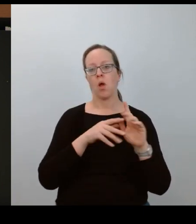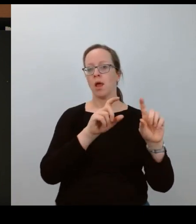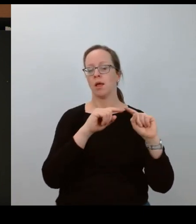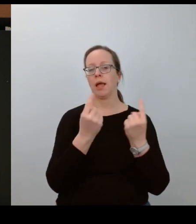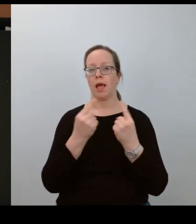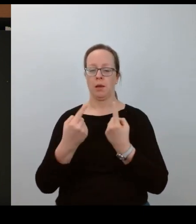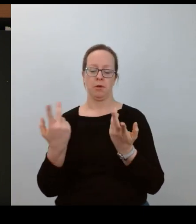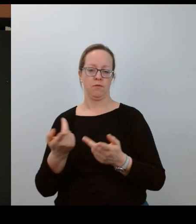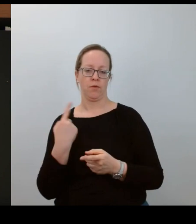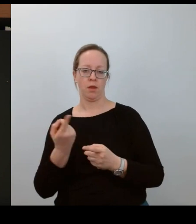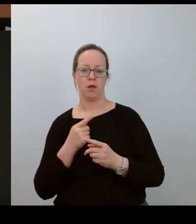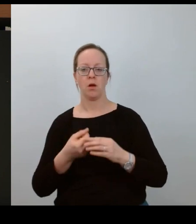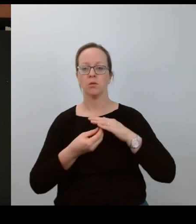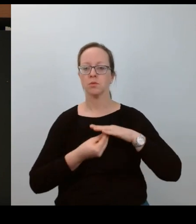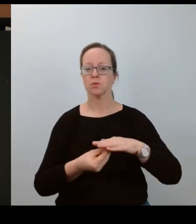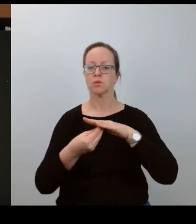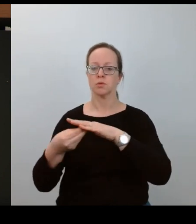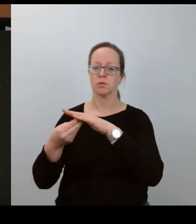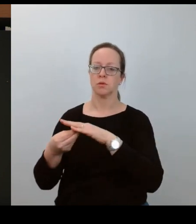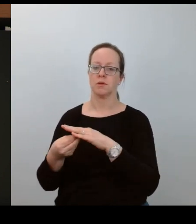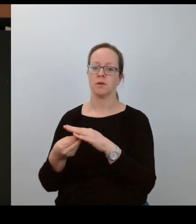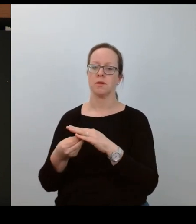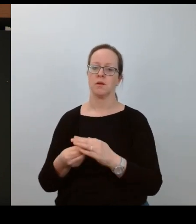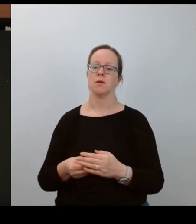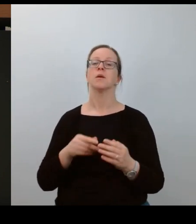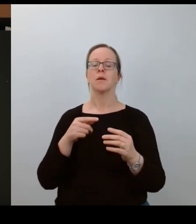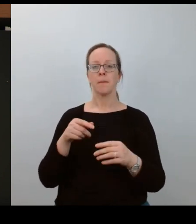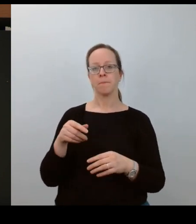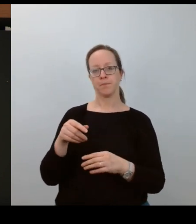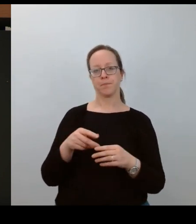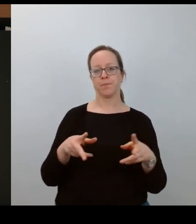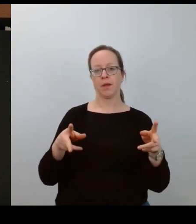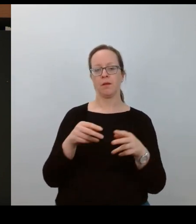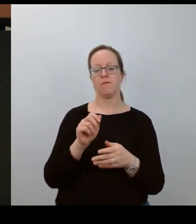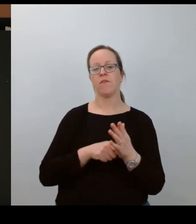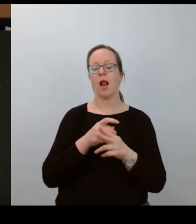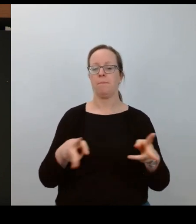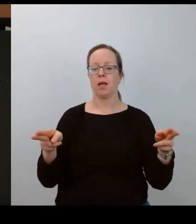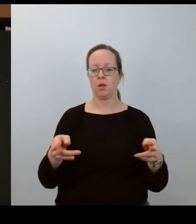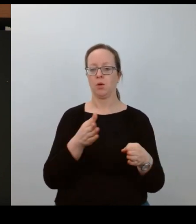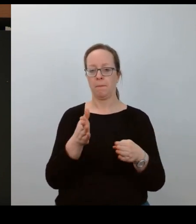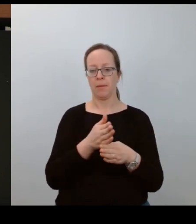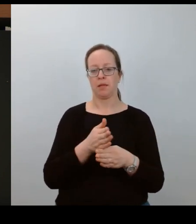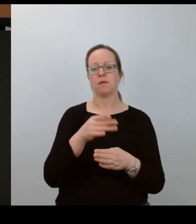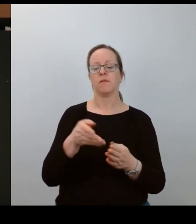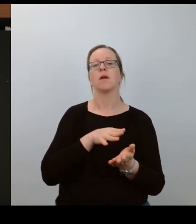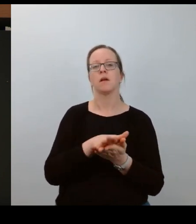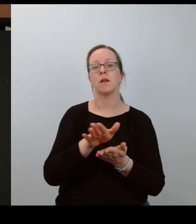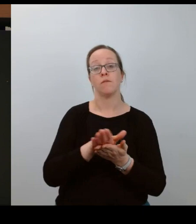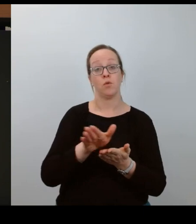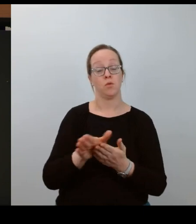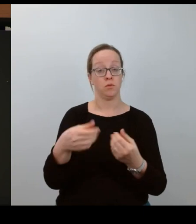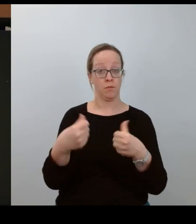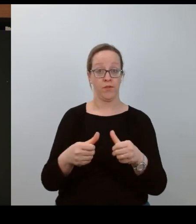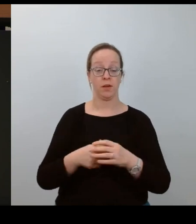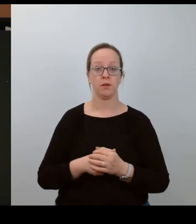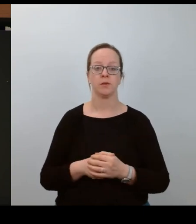miteinander vereinbart. Und dann sind bezahlbare Räume für die Künstlerinnen und Künstler in Berlin entscheidend.